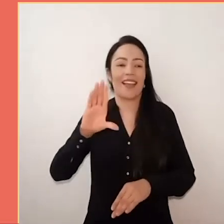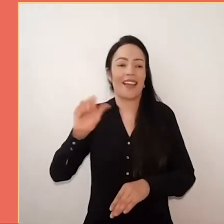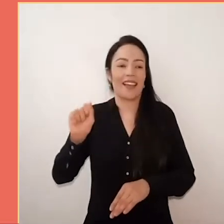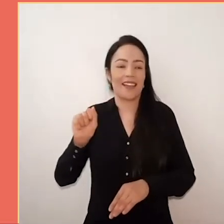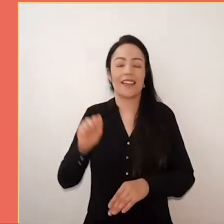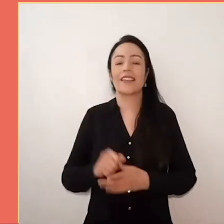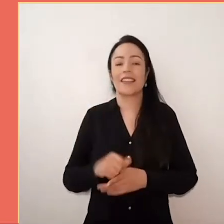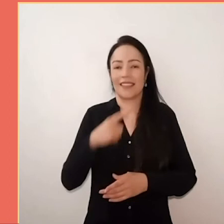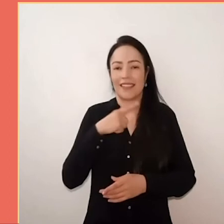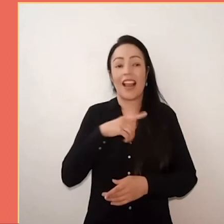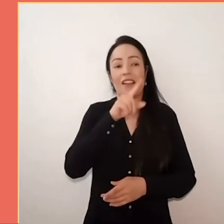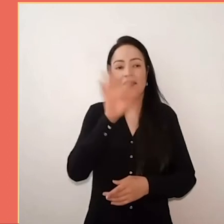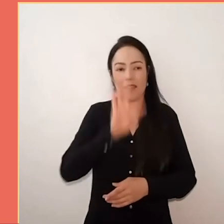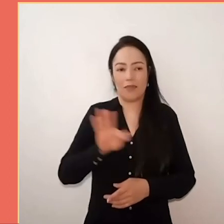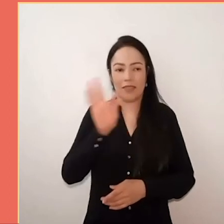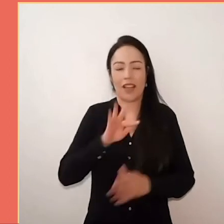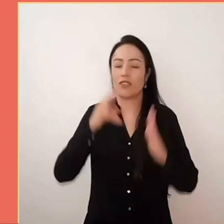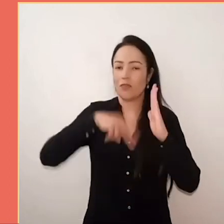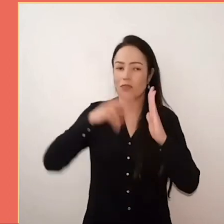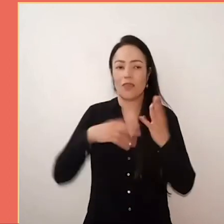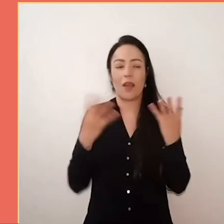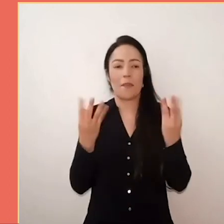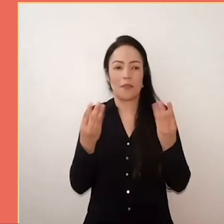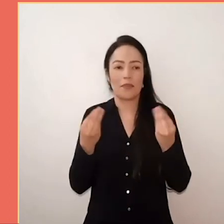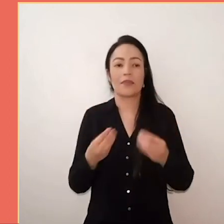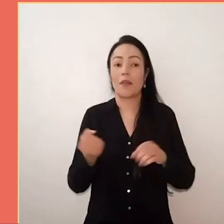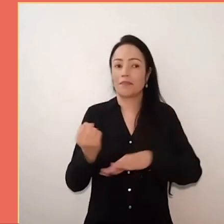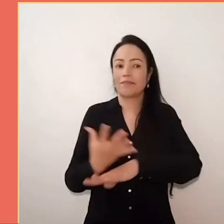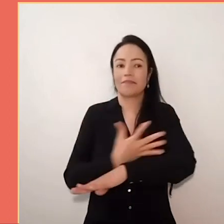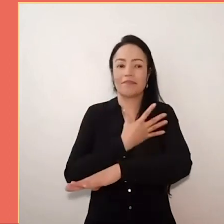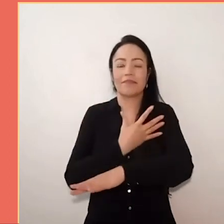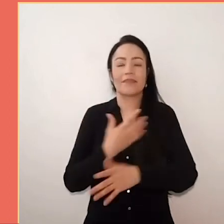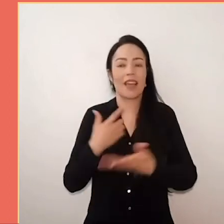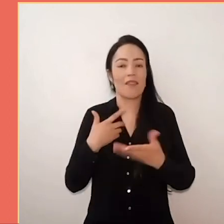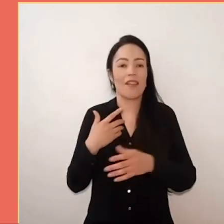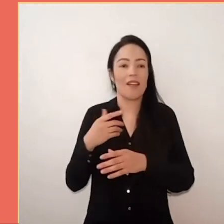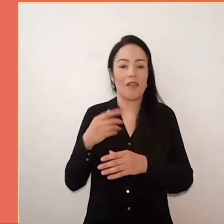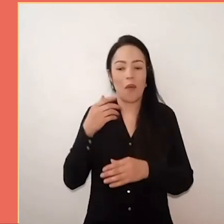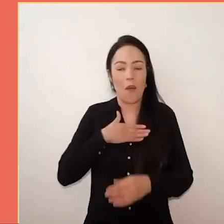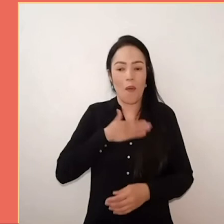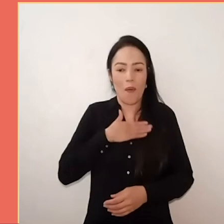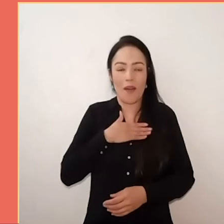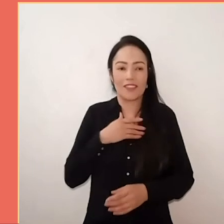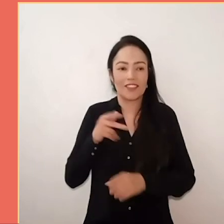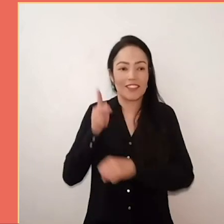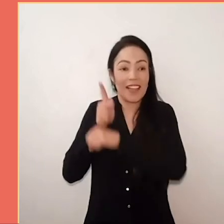e a gente é muito leitora assídua dela, se emociona, eu costumo até gravar os textos dela porque eu acho que pra nós mulheres,